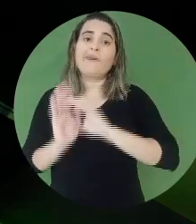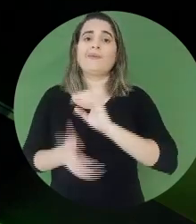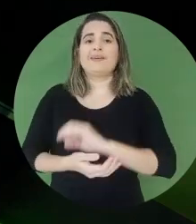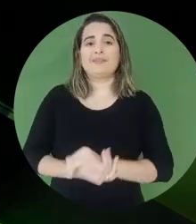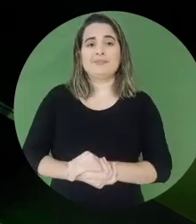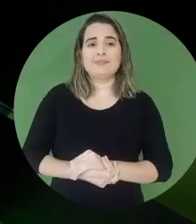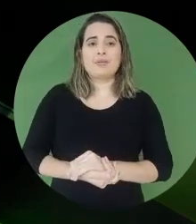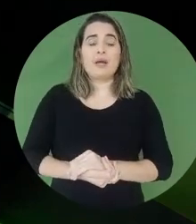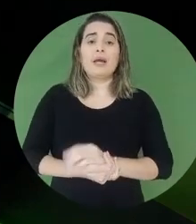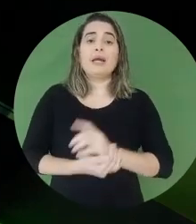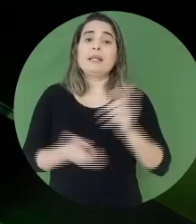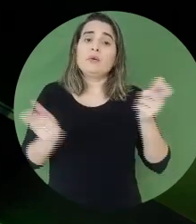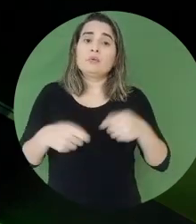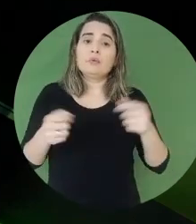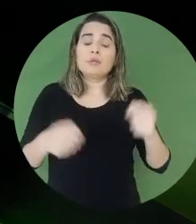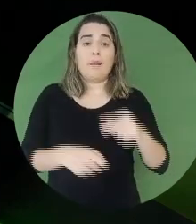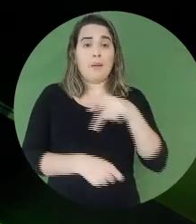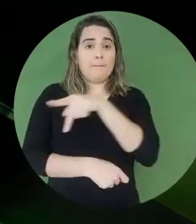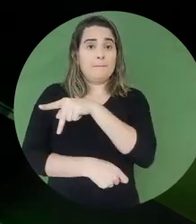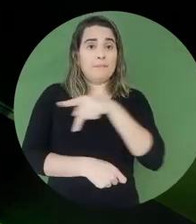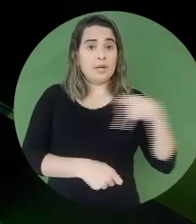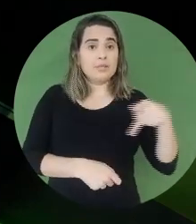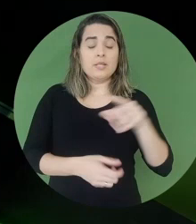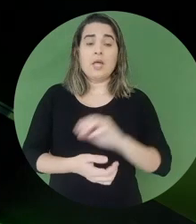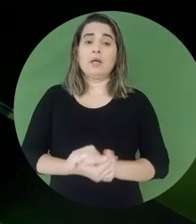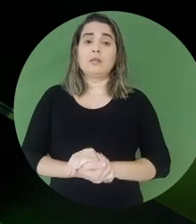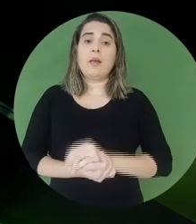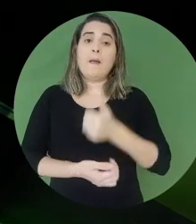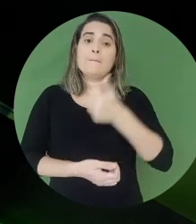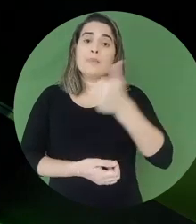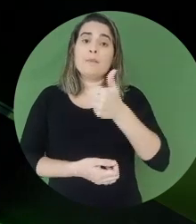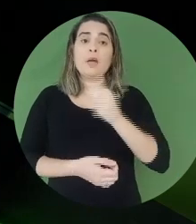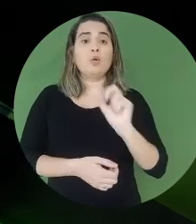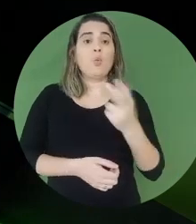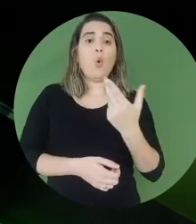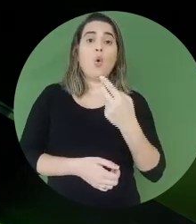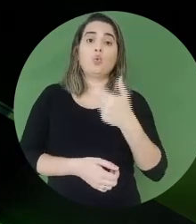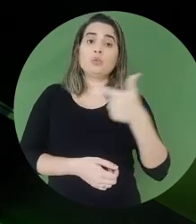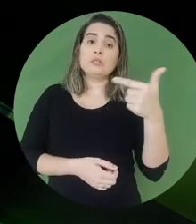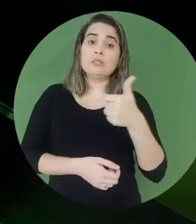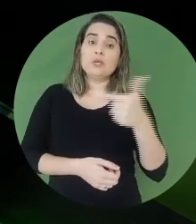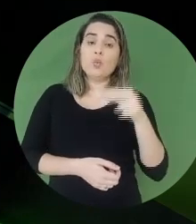primeiro e segundo mesário, primeiro secretário, e supervisor de local de votação.